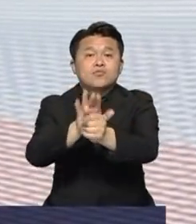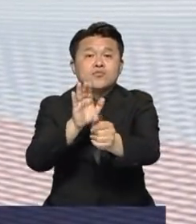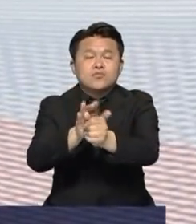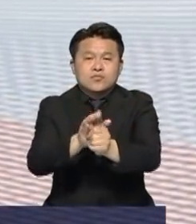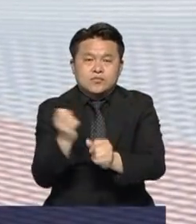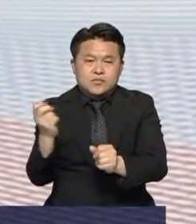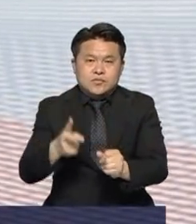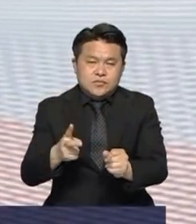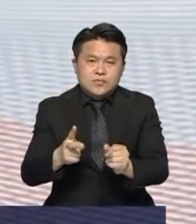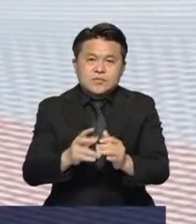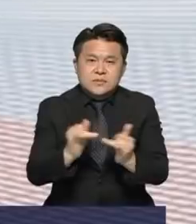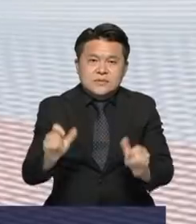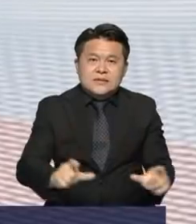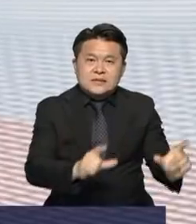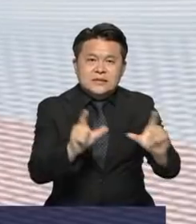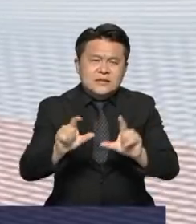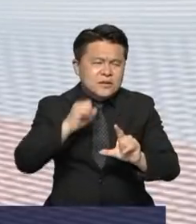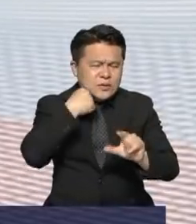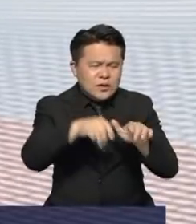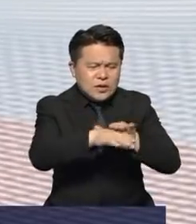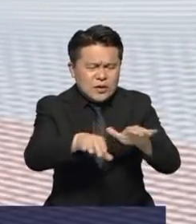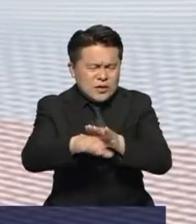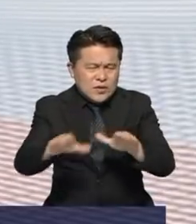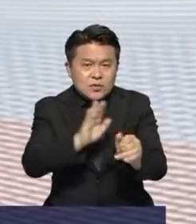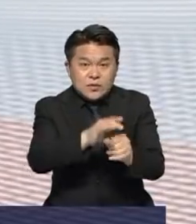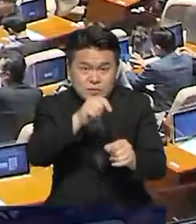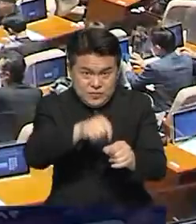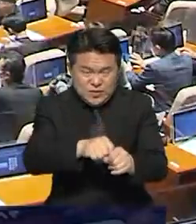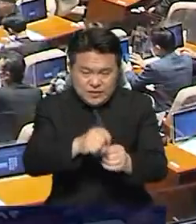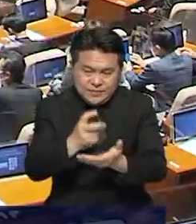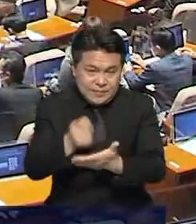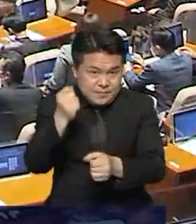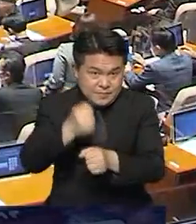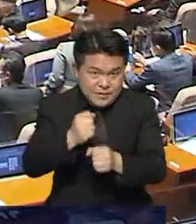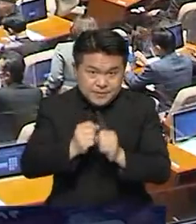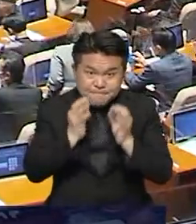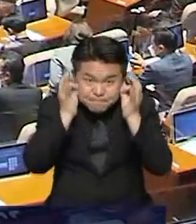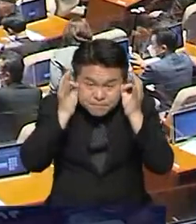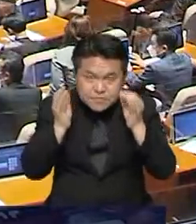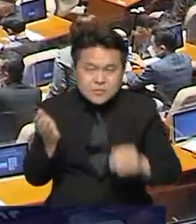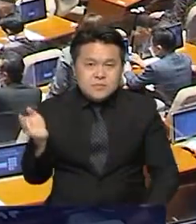입법을 위한 당력을 모으는 데 집중할 걸로 보입니다.